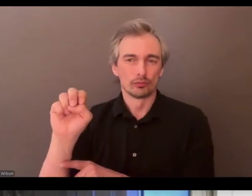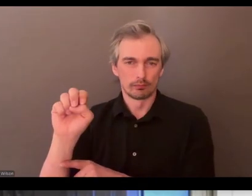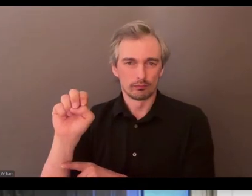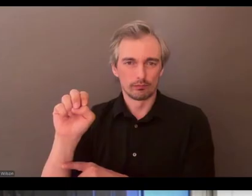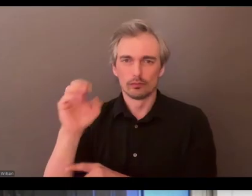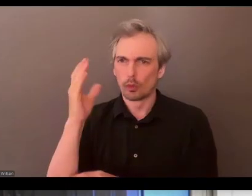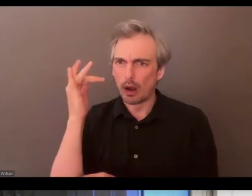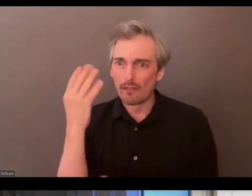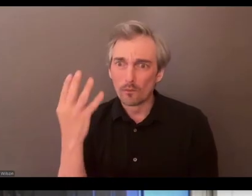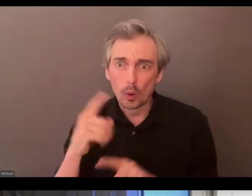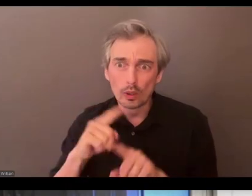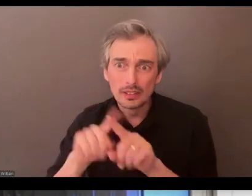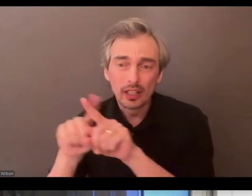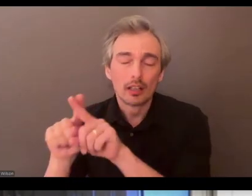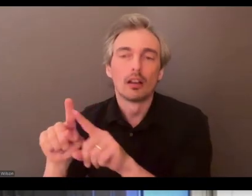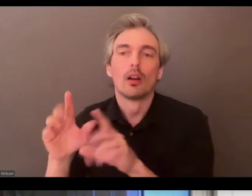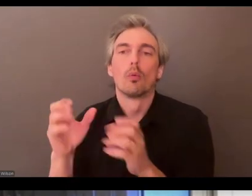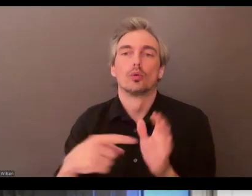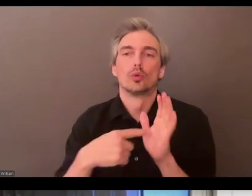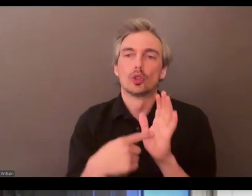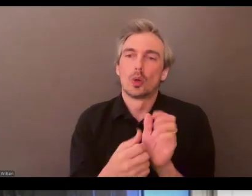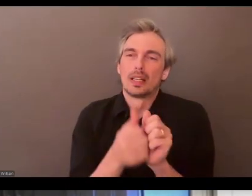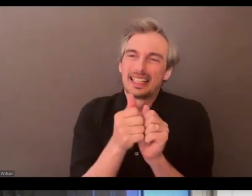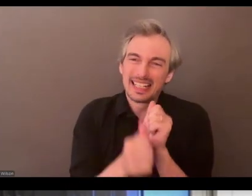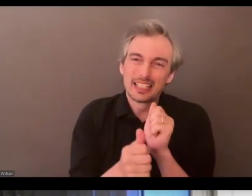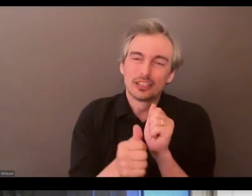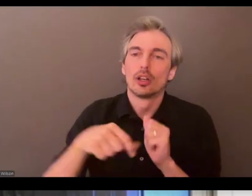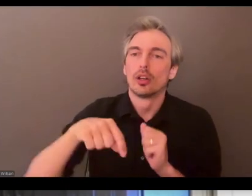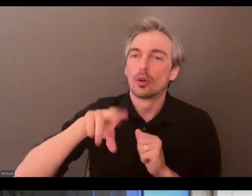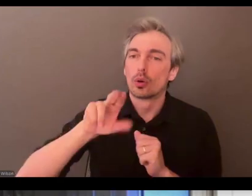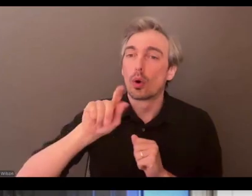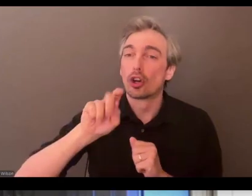ですから、これらのテクスチャが異なっているのです。